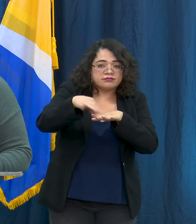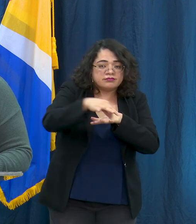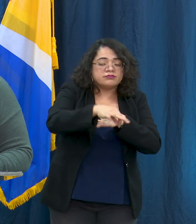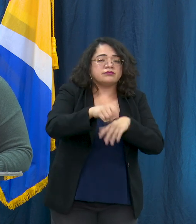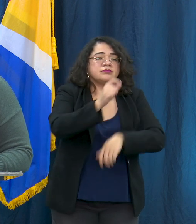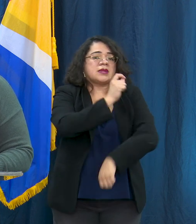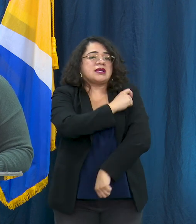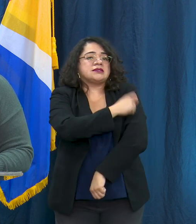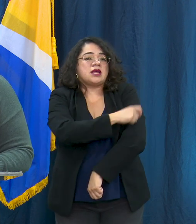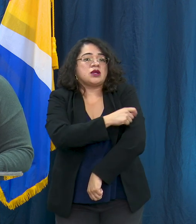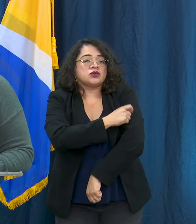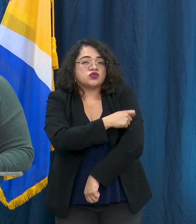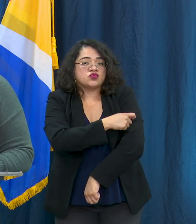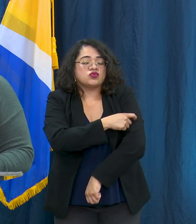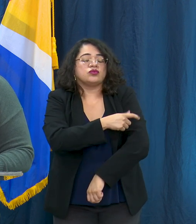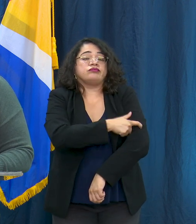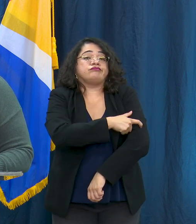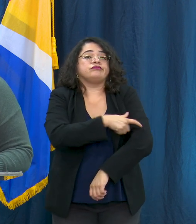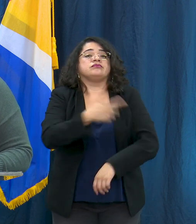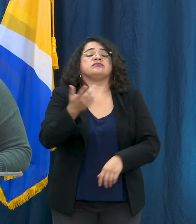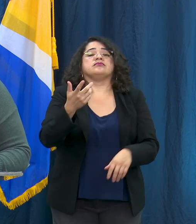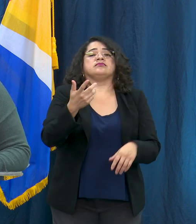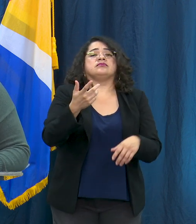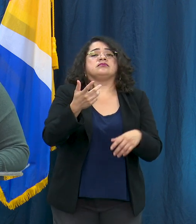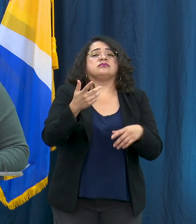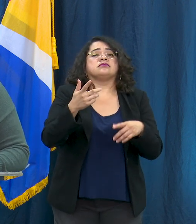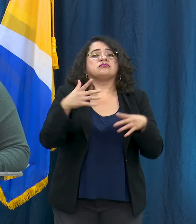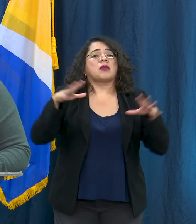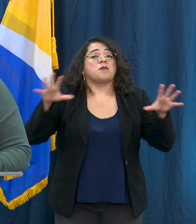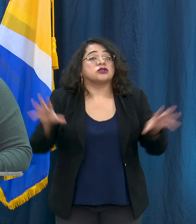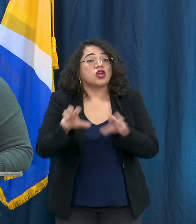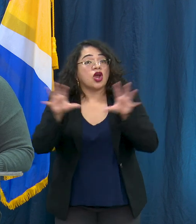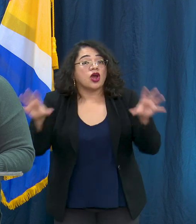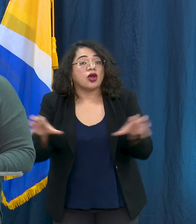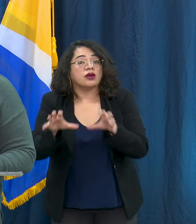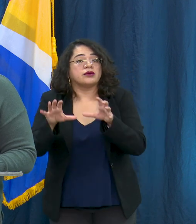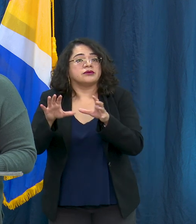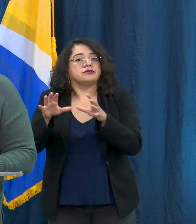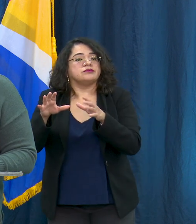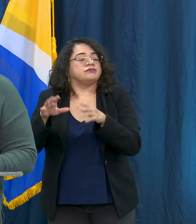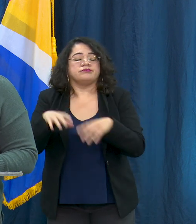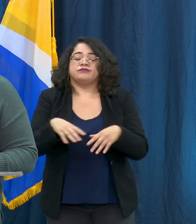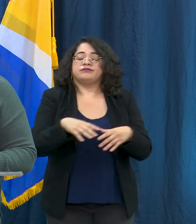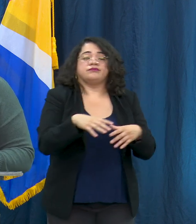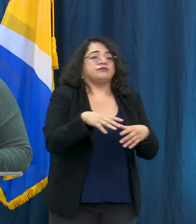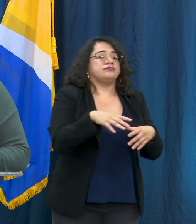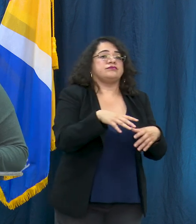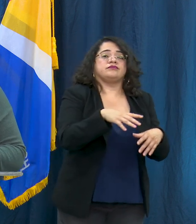haze lugar es para garm asahi service areas evo digas que no servin Chimaera